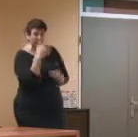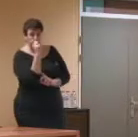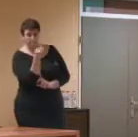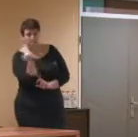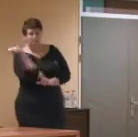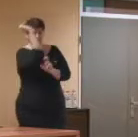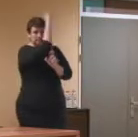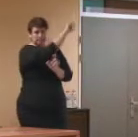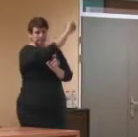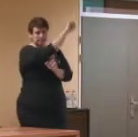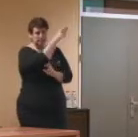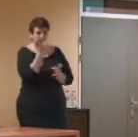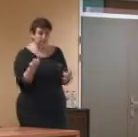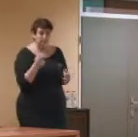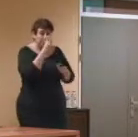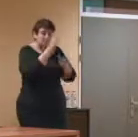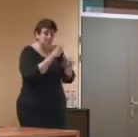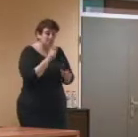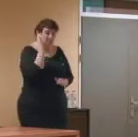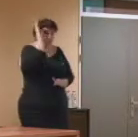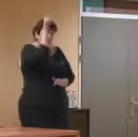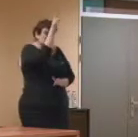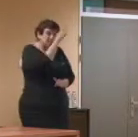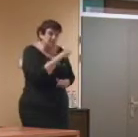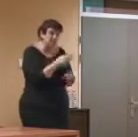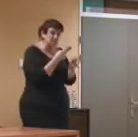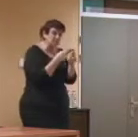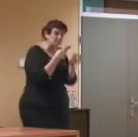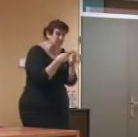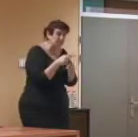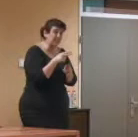que están investigados por corrupción, todos ellos compañeros